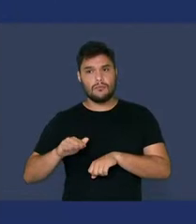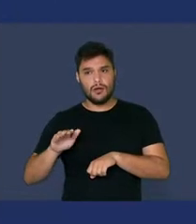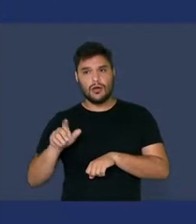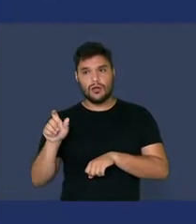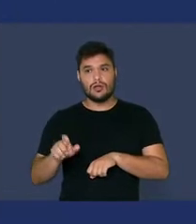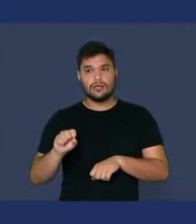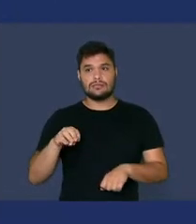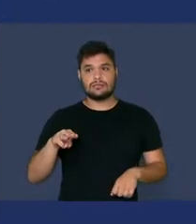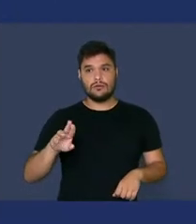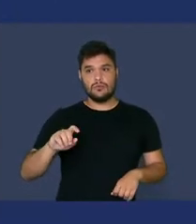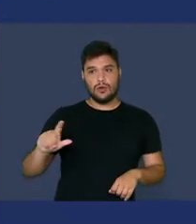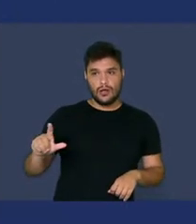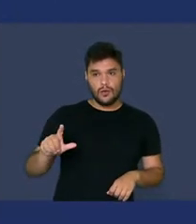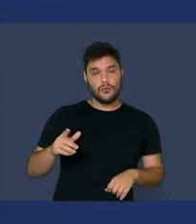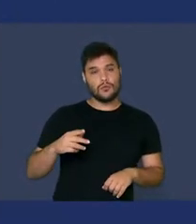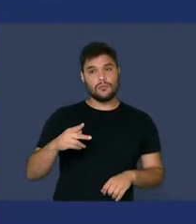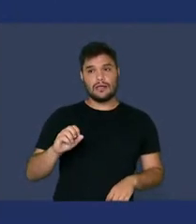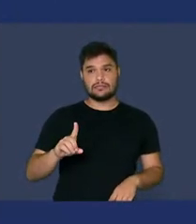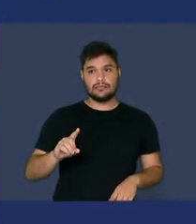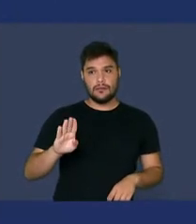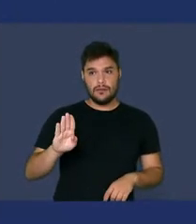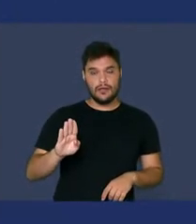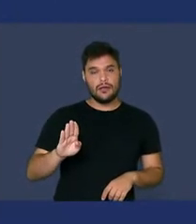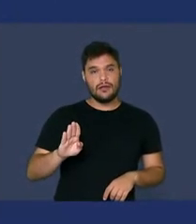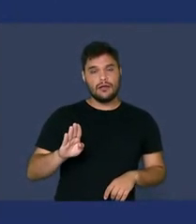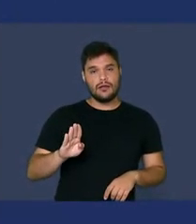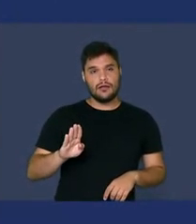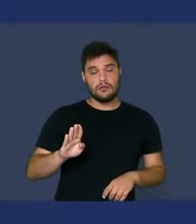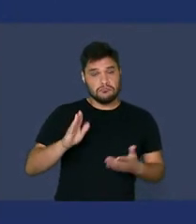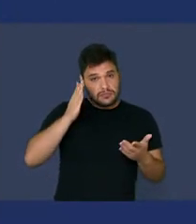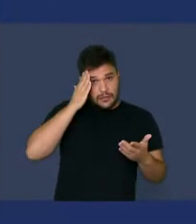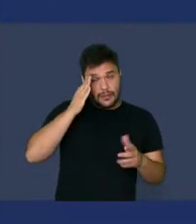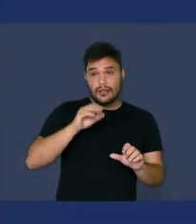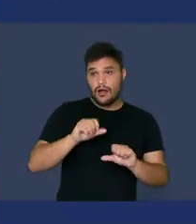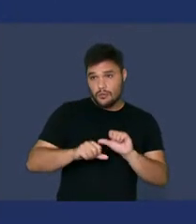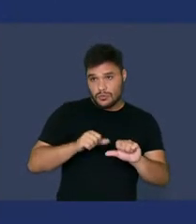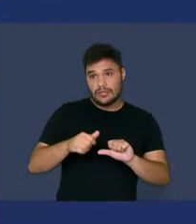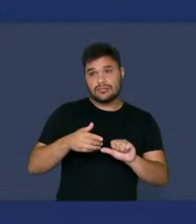VOSSA EXCELÊNCIA PORQUE É RELATOR DA MATÉRIA E DEI TEMPO MAIOR PARA O DEPUTADO